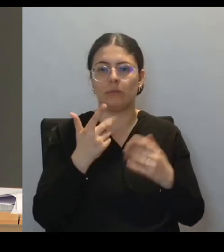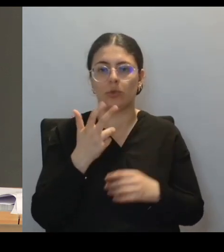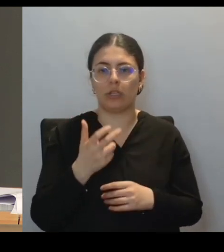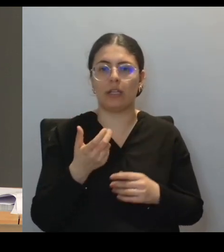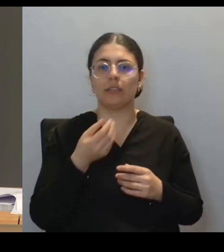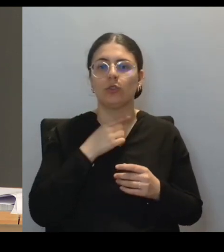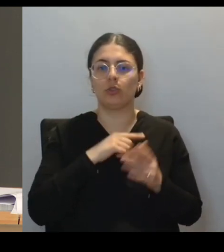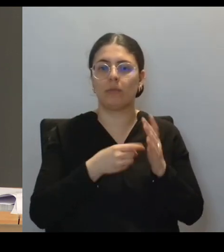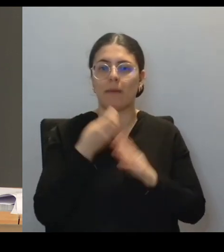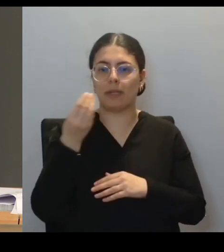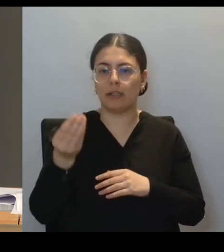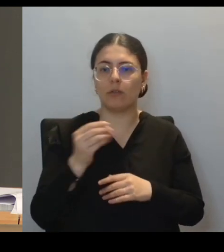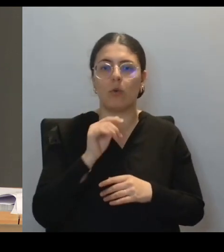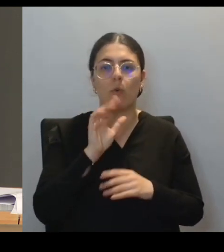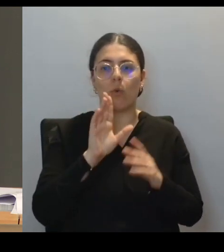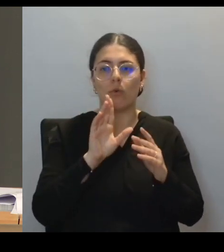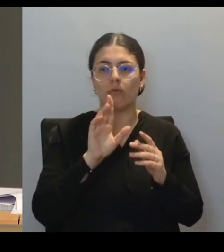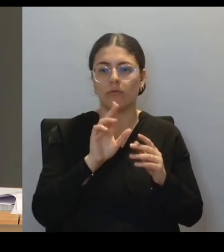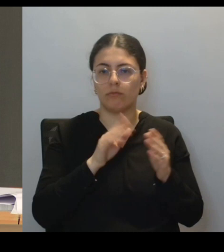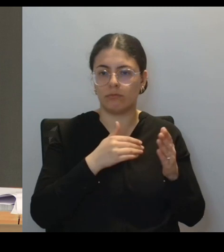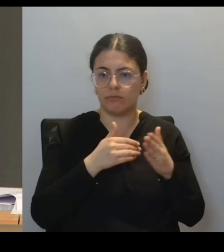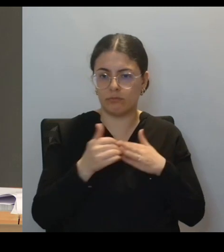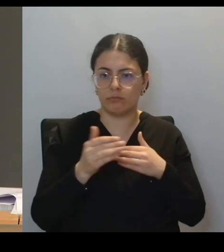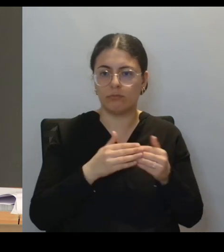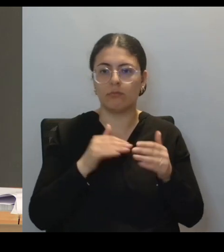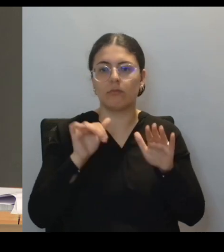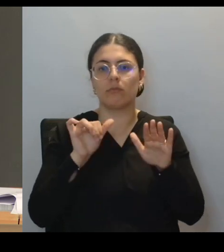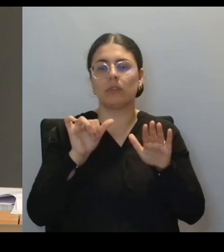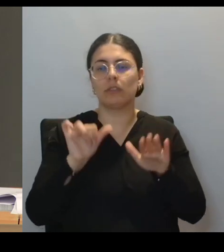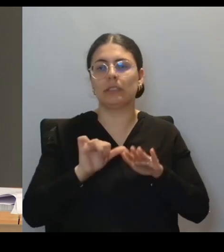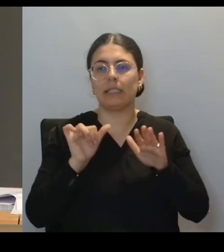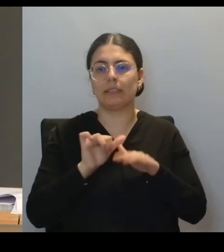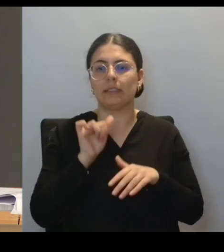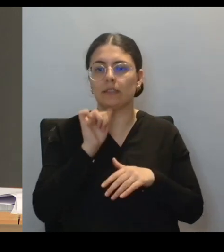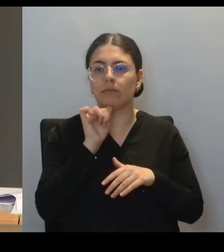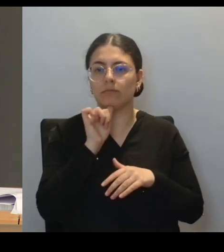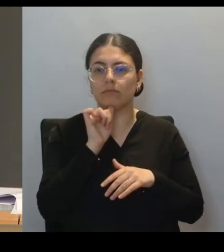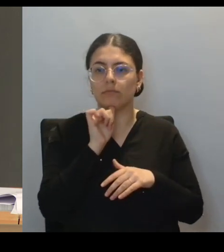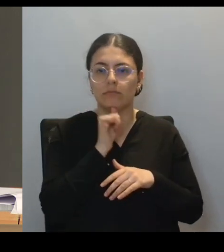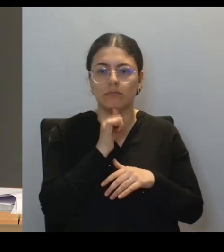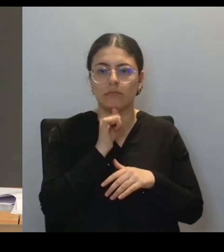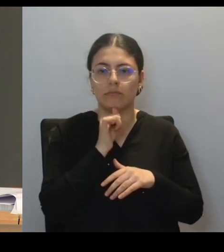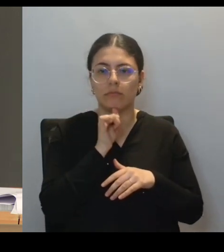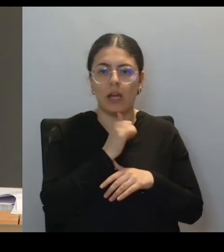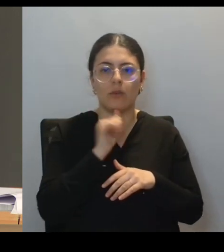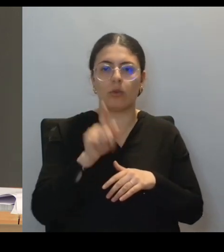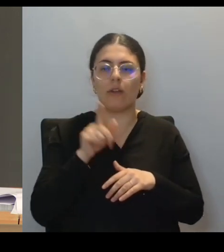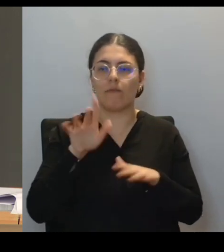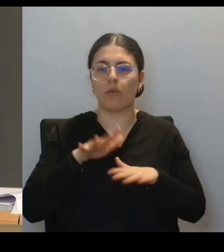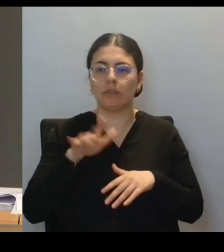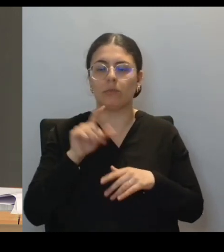sechs Damit nicht gewählt. Als stellvertretendes Mitglied, Herr Abgeordneter Carsten Ubbelohde abgegebene Stimmen